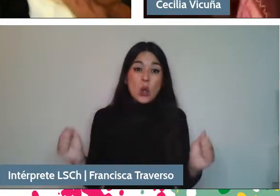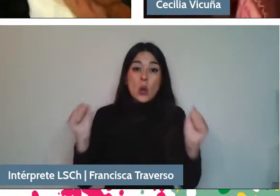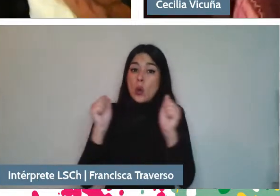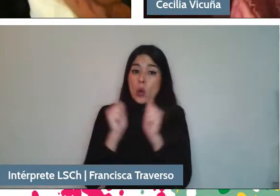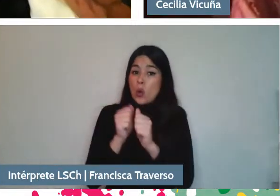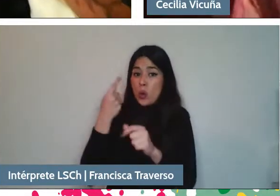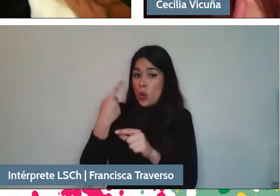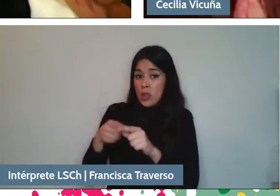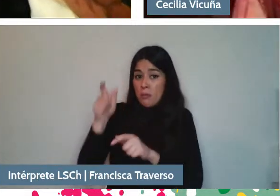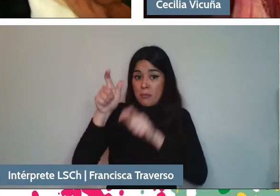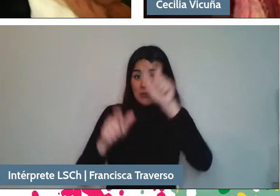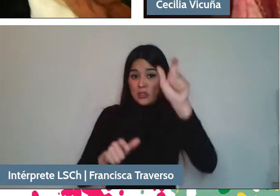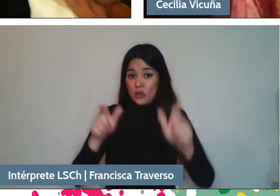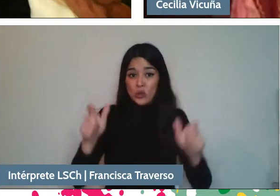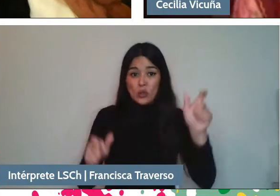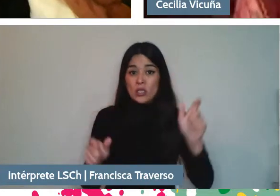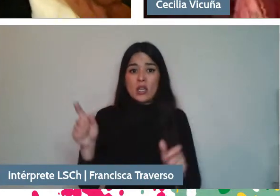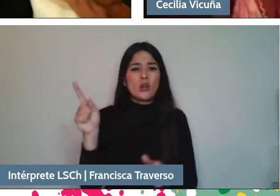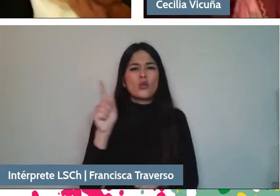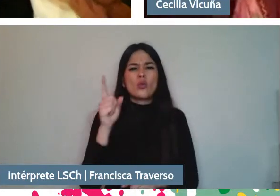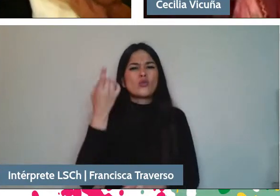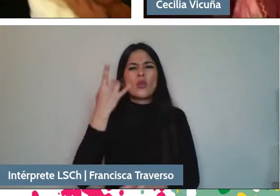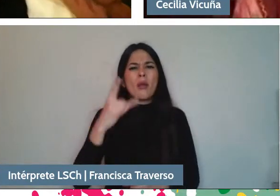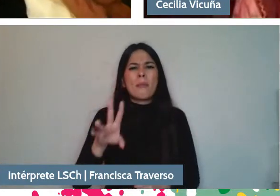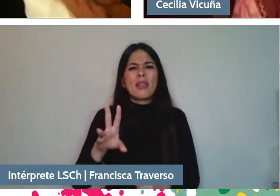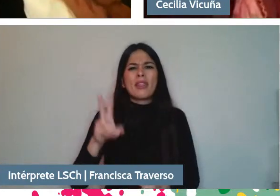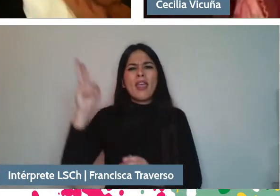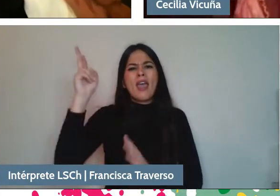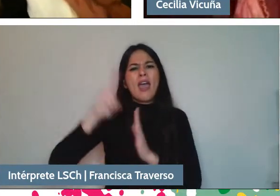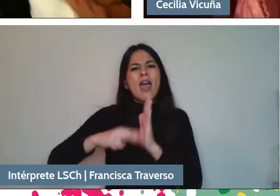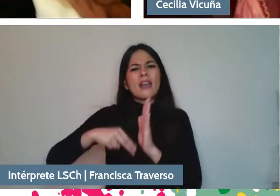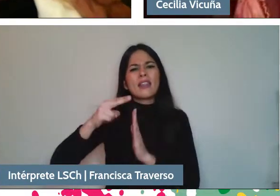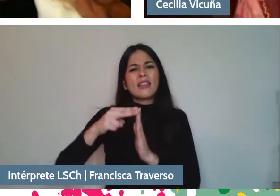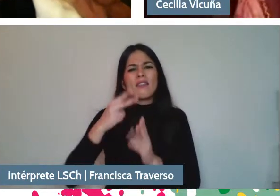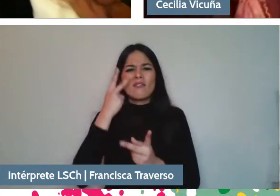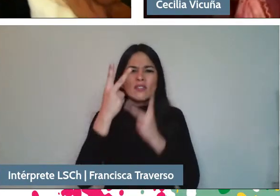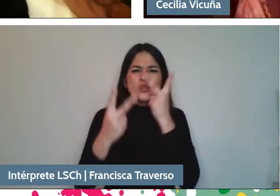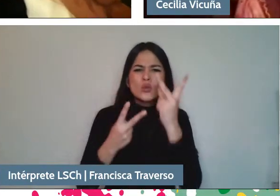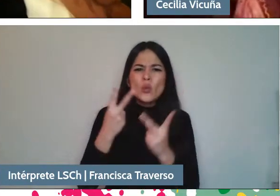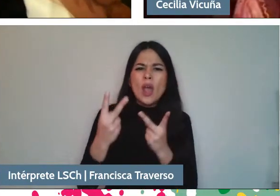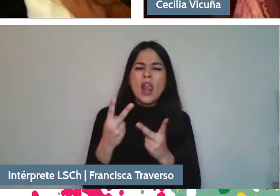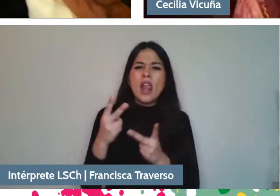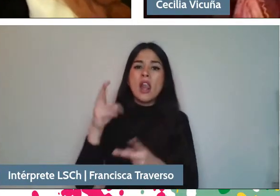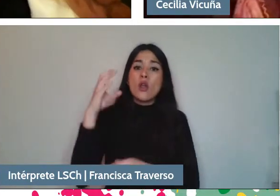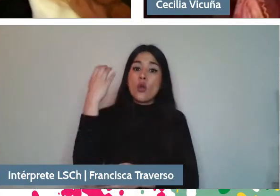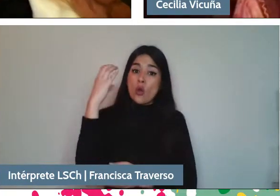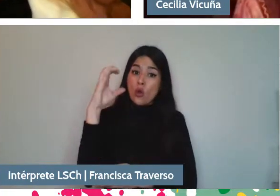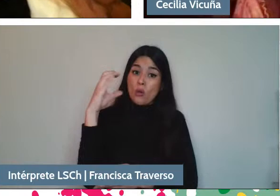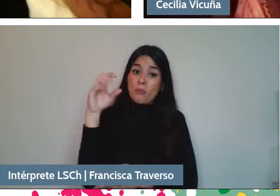No solamente en las artes visuales, no solamente en la poesía, en Colombia también tenías como un grupo de teatro.